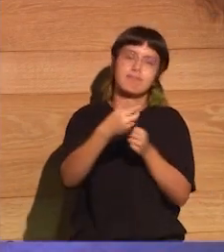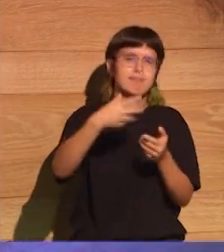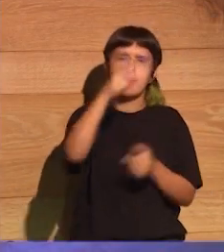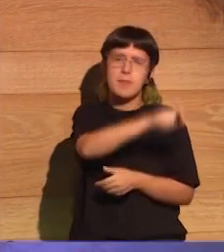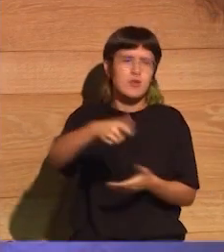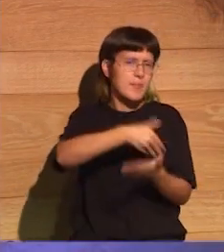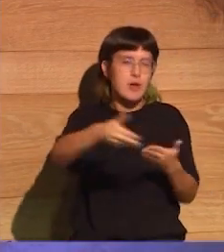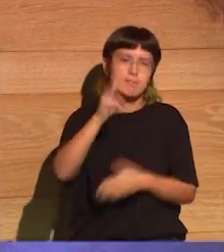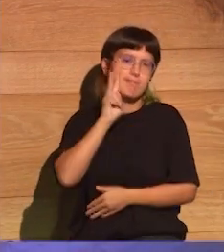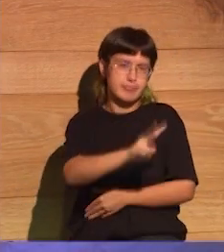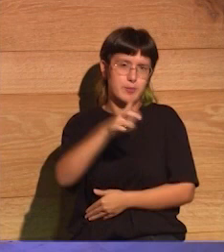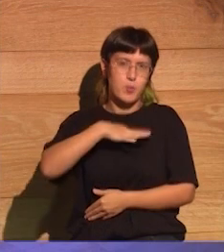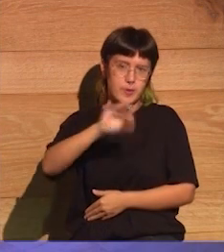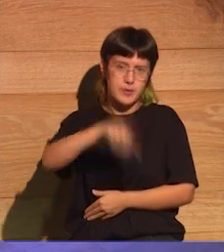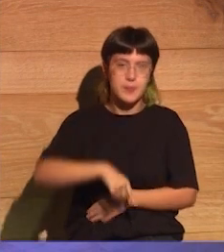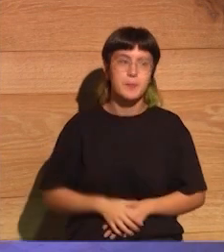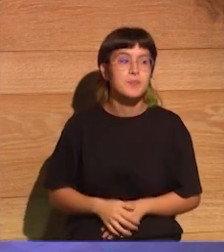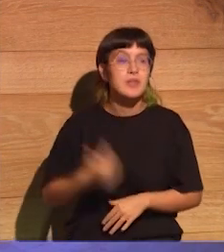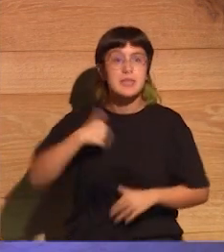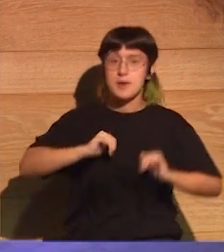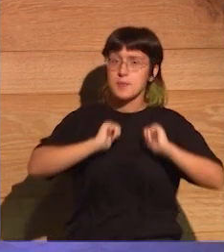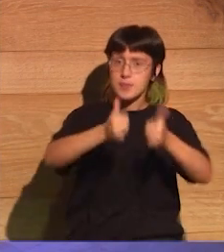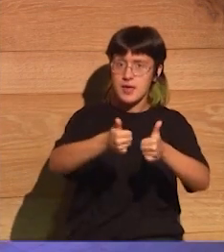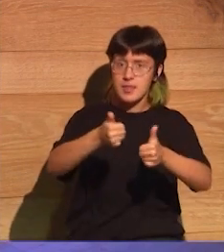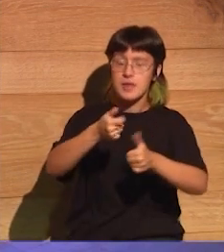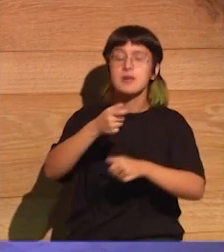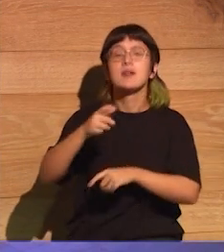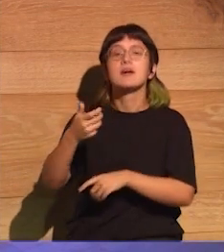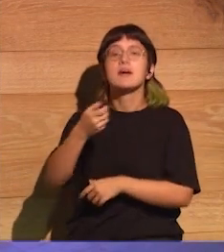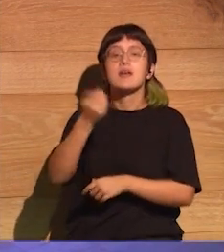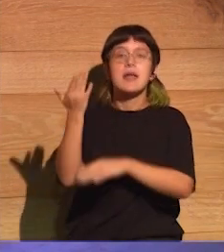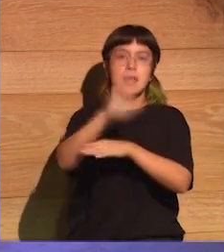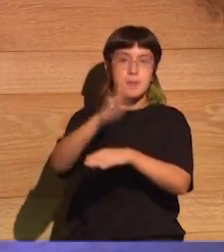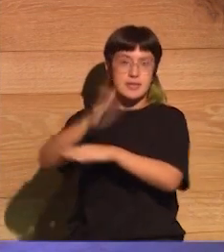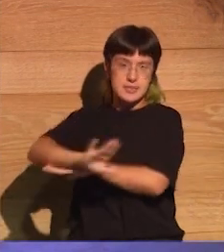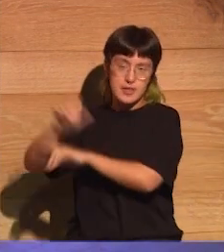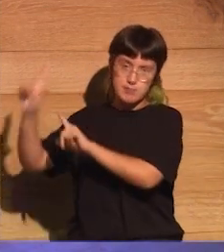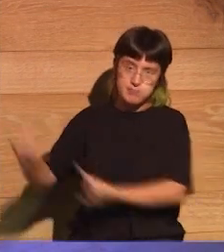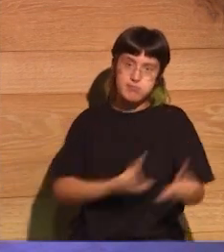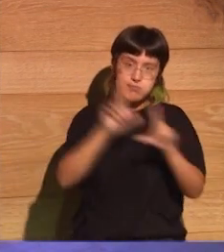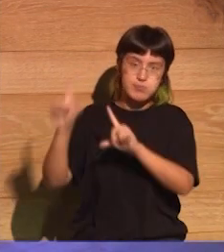y ahora sí, arrancamos y recibimos en el escenario a los representantes de las entidades impulsoras de este enlightED 2023.